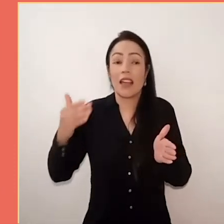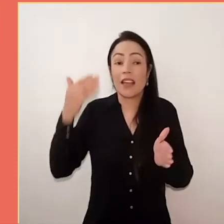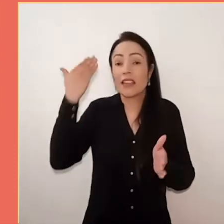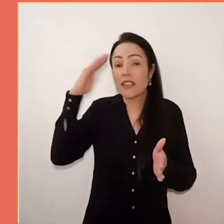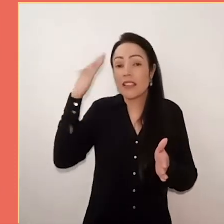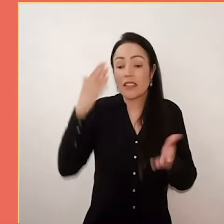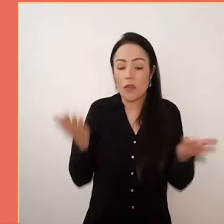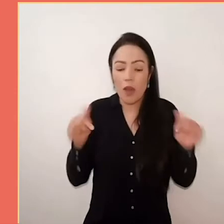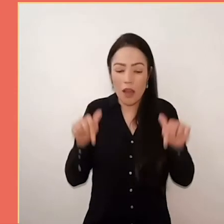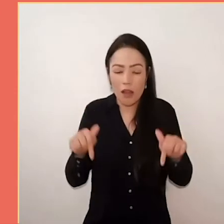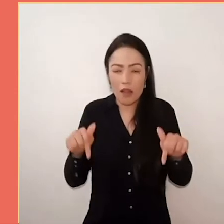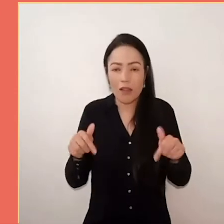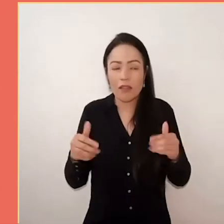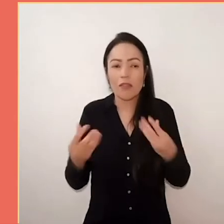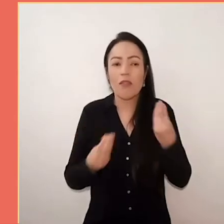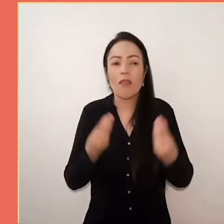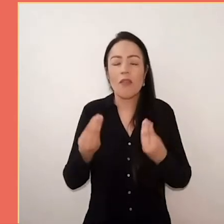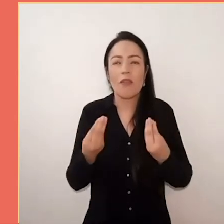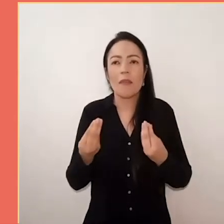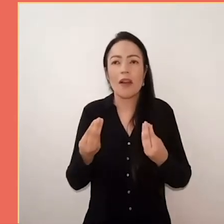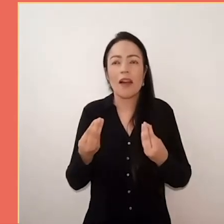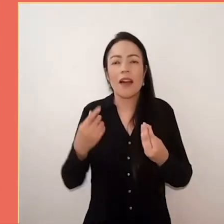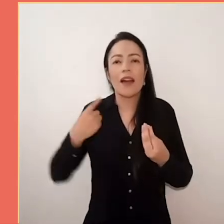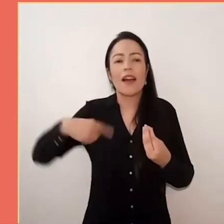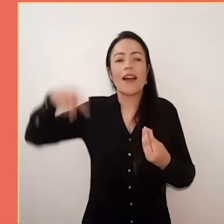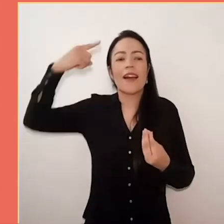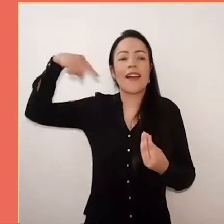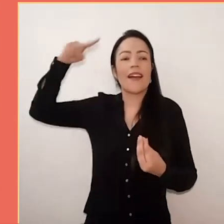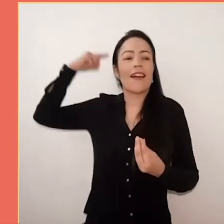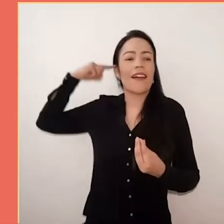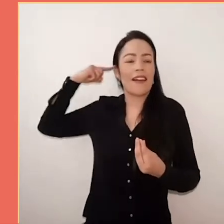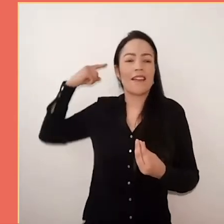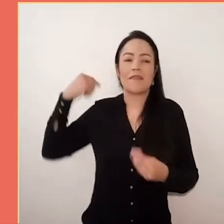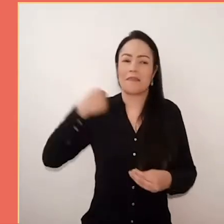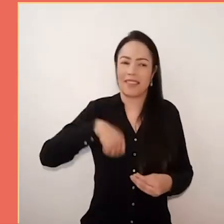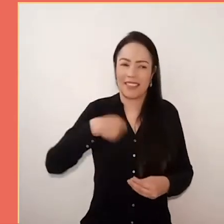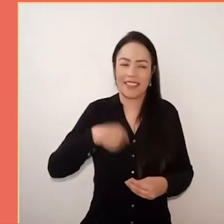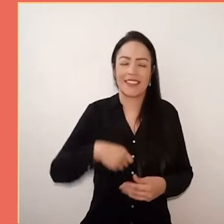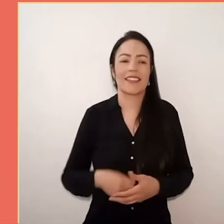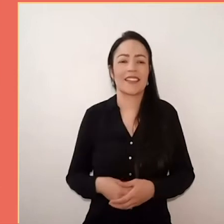sem fazer a viagem no tempo. Sem viajar para trás.